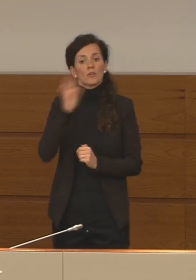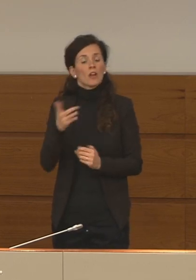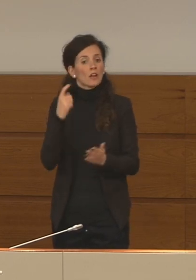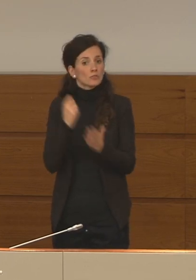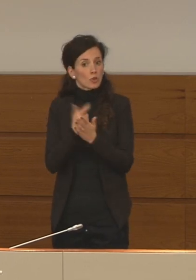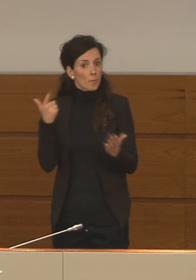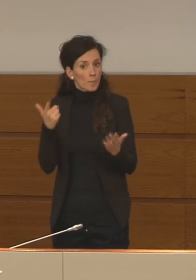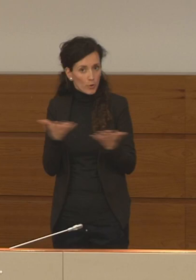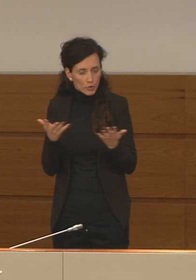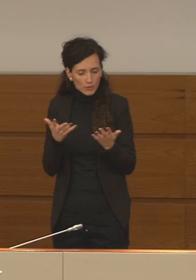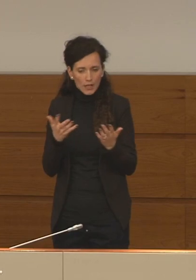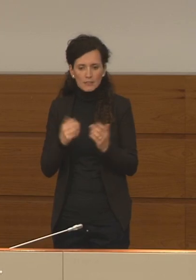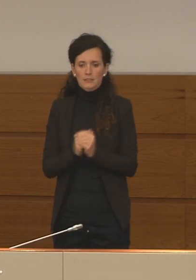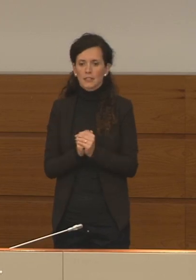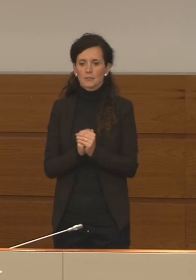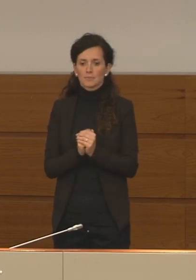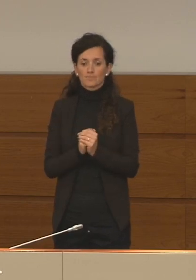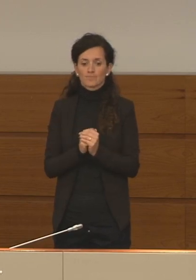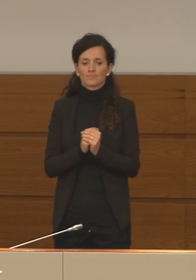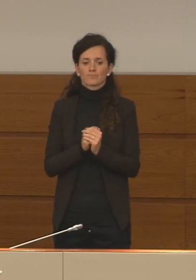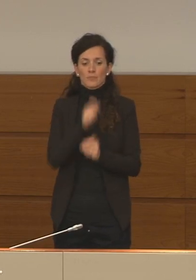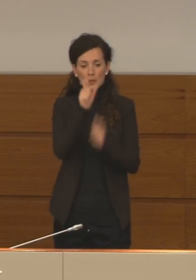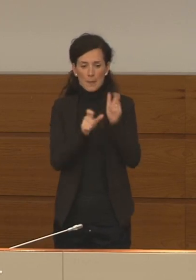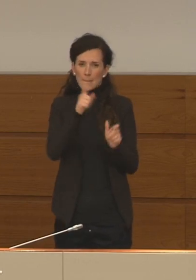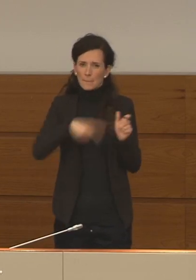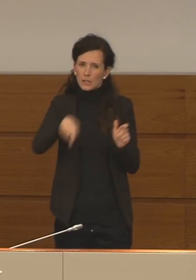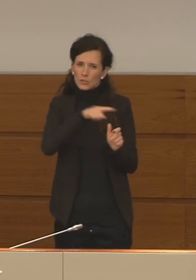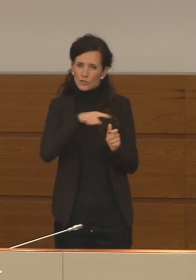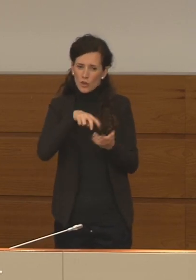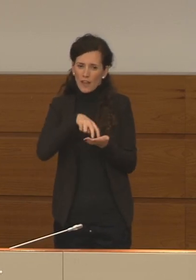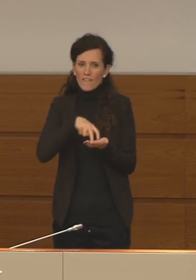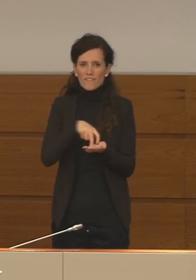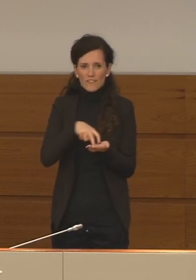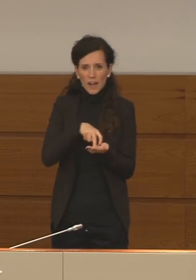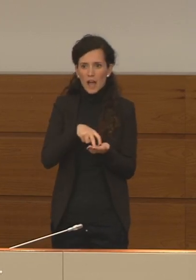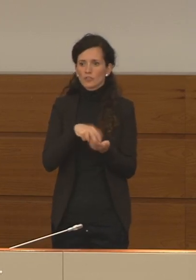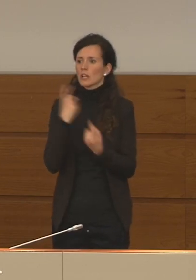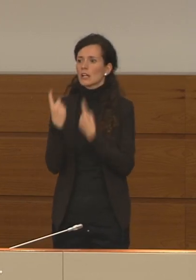di questa particolare fragilità che sta emergendo nel quadro italiano per la